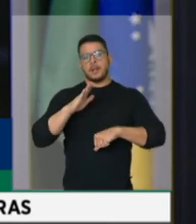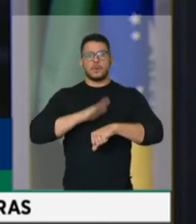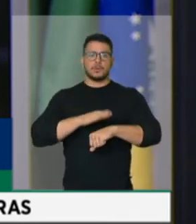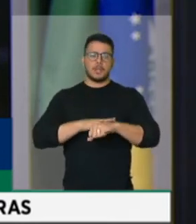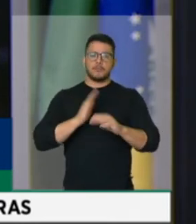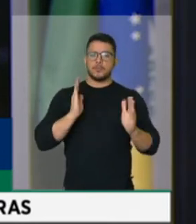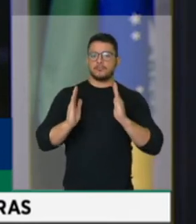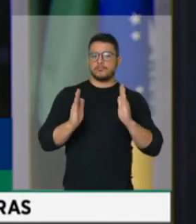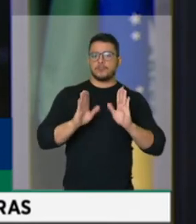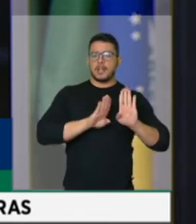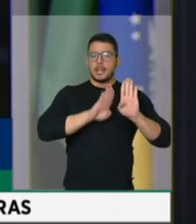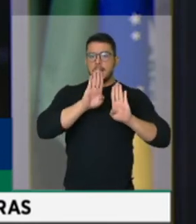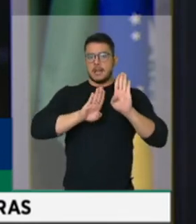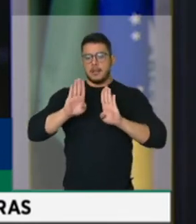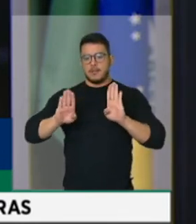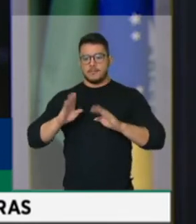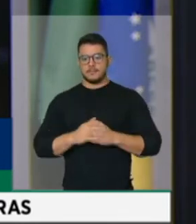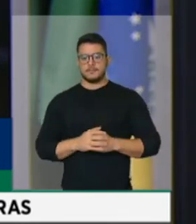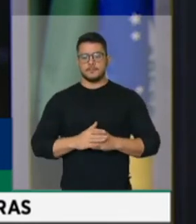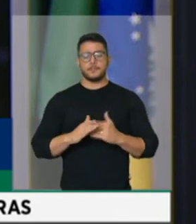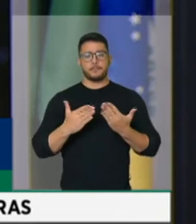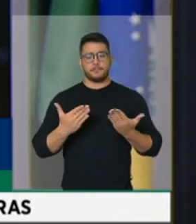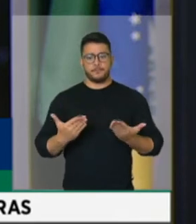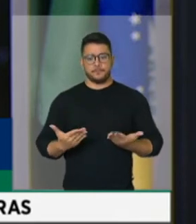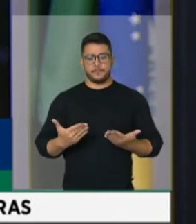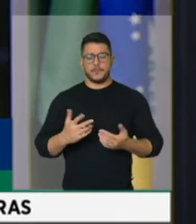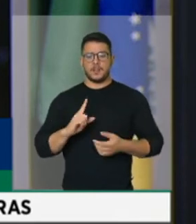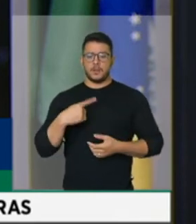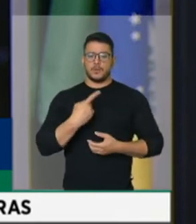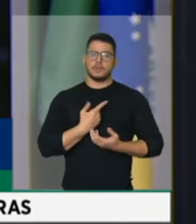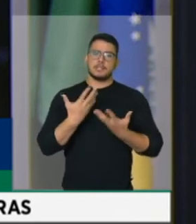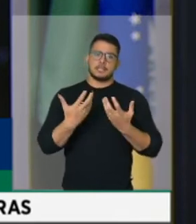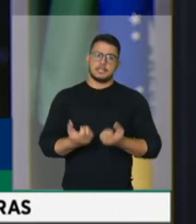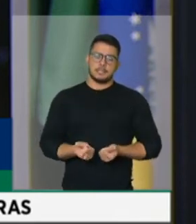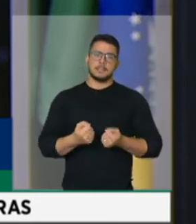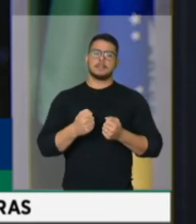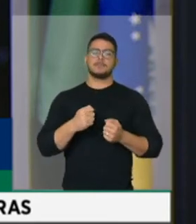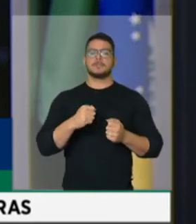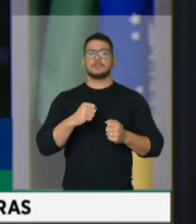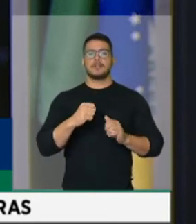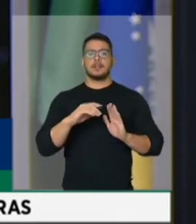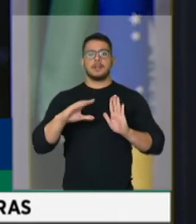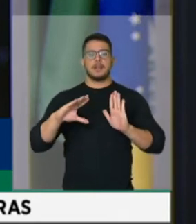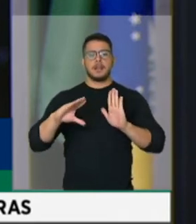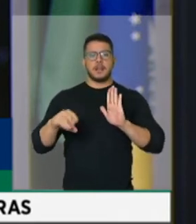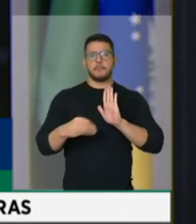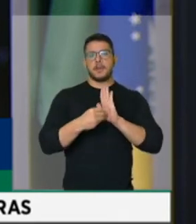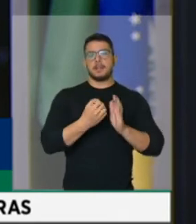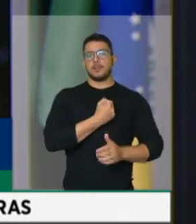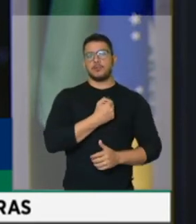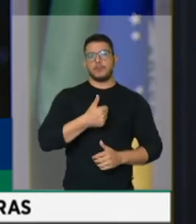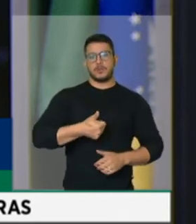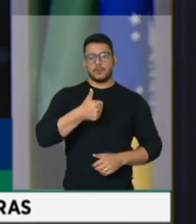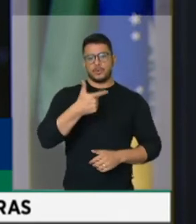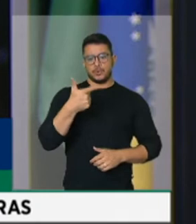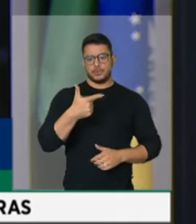CAPACIDADE DE GERAÇÃO TERMOELÉTRICA GÁS NATURAL, MAS RETIRAMOS A CONTRATAÇÃO PRÉVIA DESSE PROJETO COM CONDICIONANTE A DESESTATIZAÇÃO, CONSIDERANDO O TEMPO NECESSÁRIO PARA A REALIZAÇÃO DOS LEILÕES